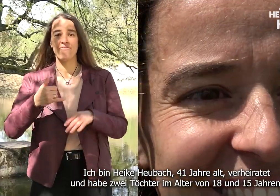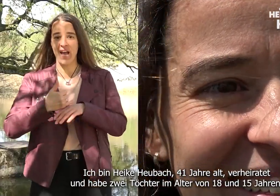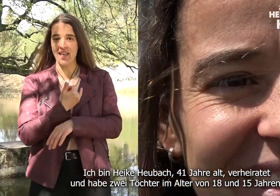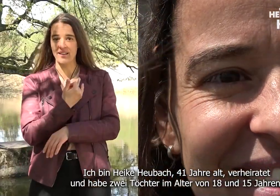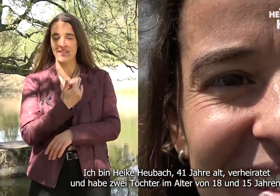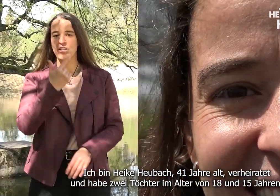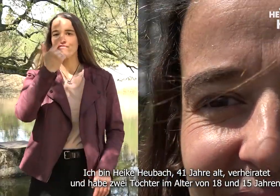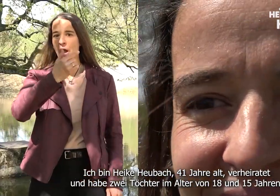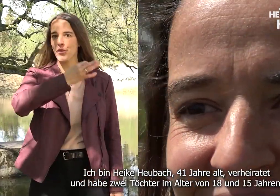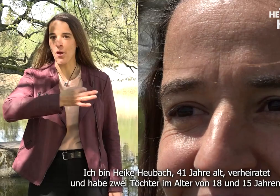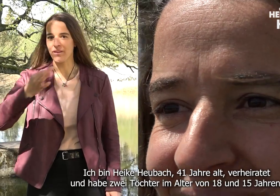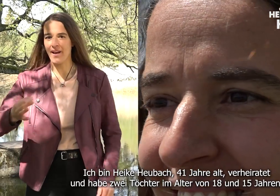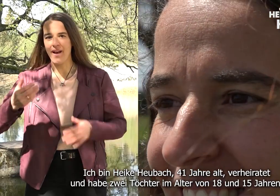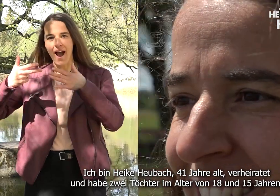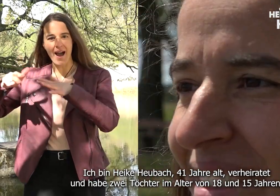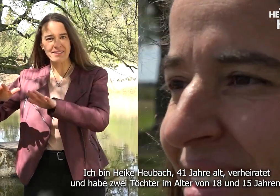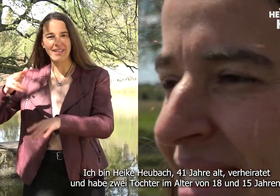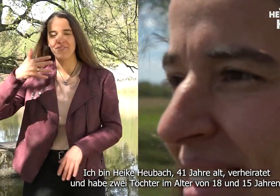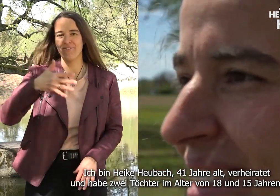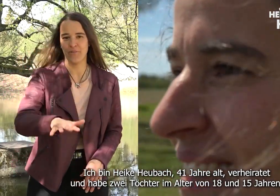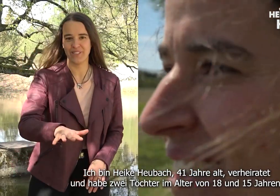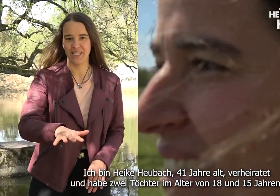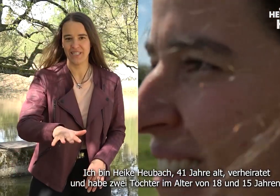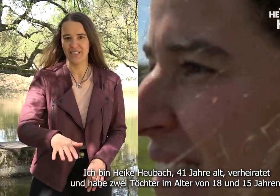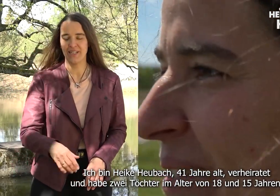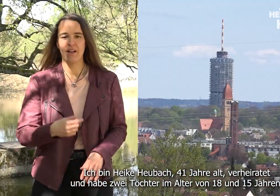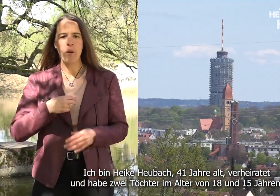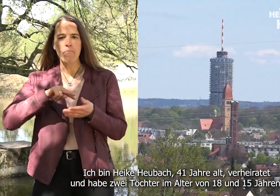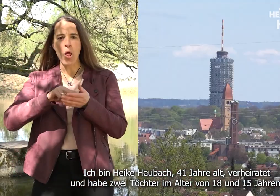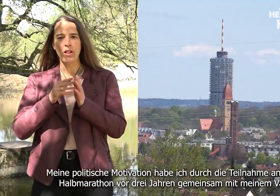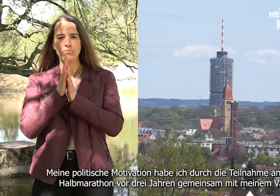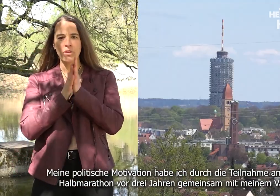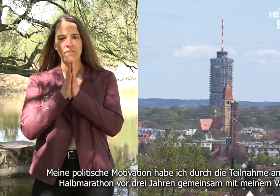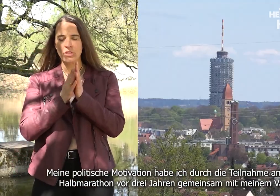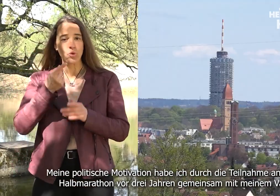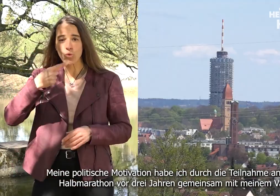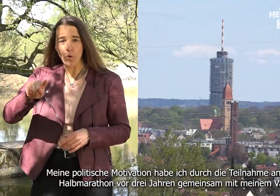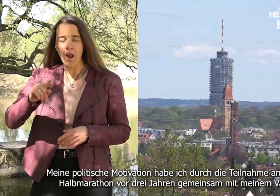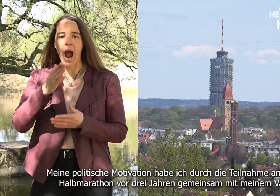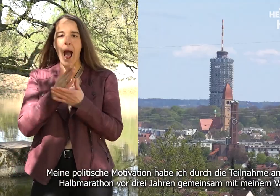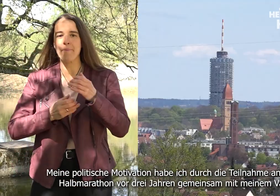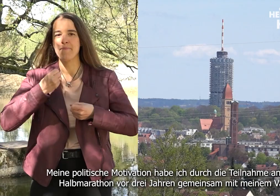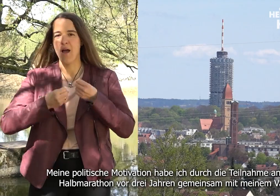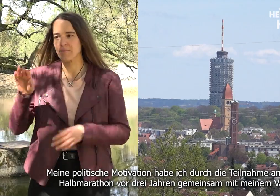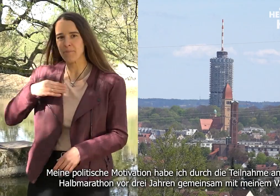verheiratet und habe zwei töchter im alter von acht zehn und 15 jahren meine